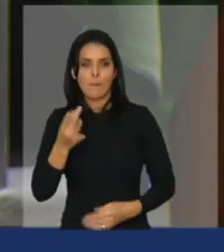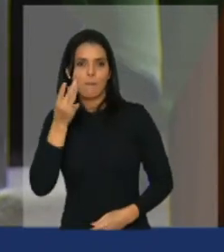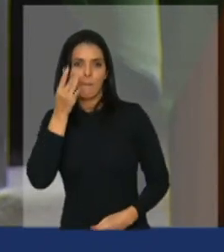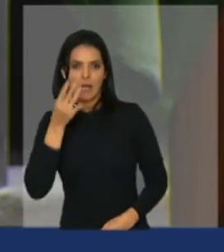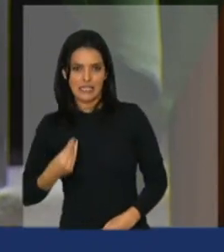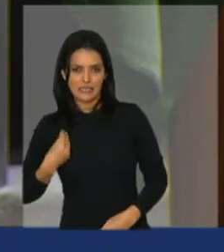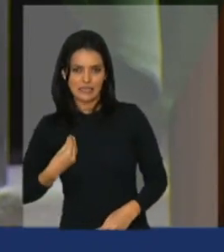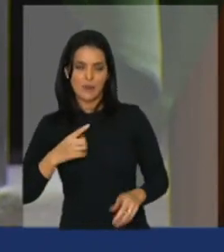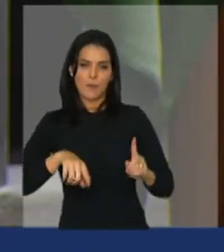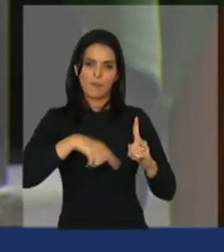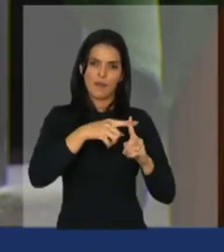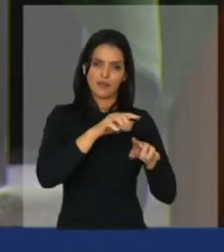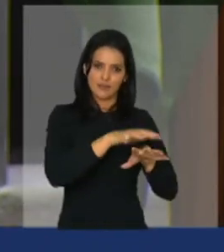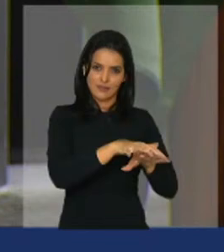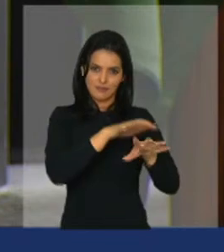O, O BRASIL ESTÁ VIVENDO UMA